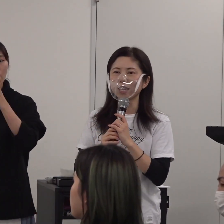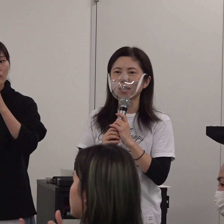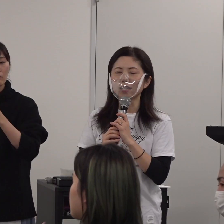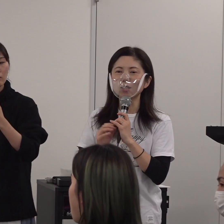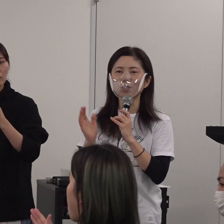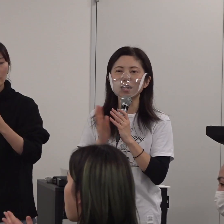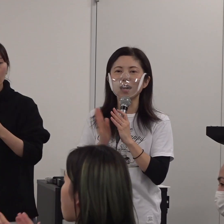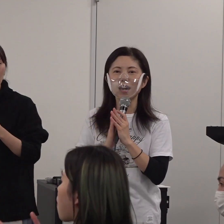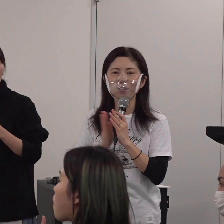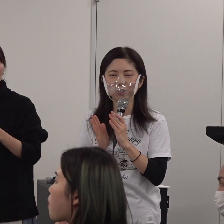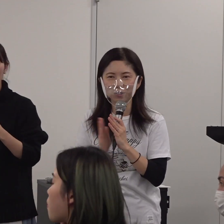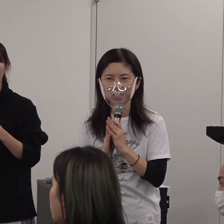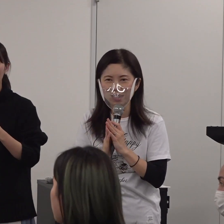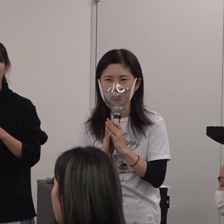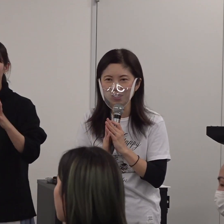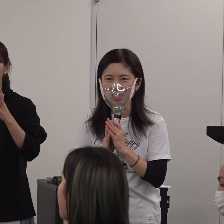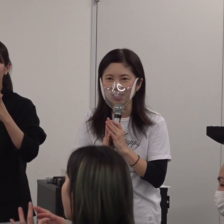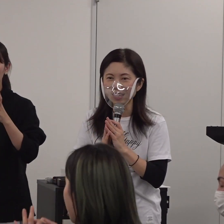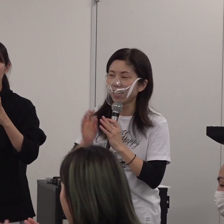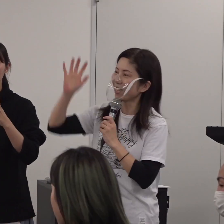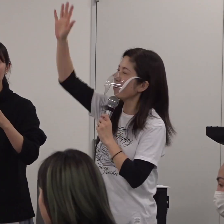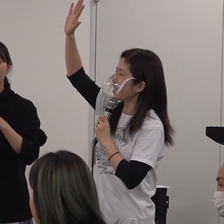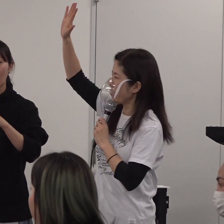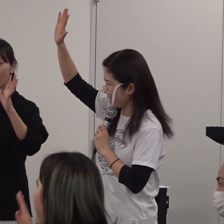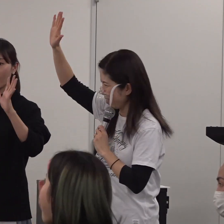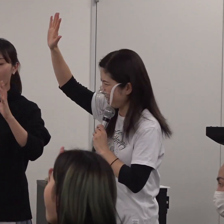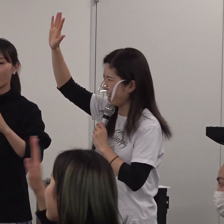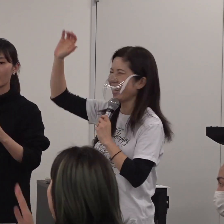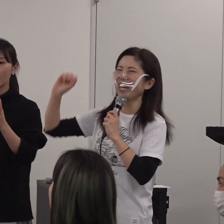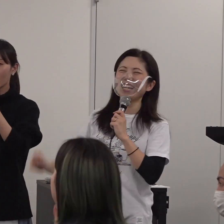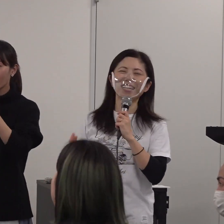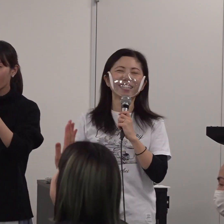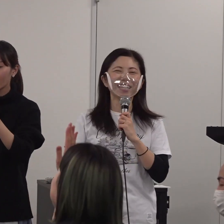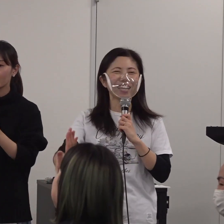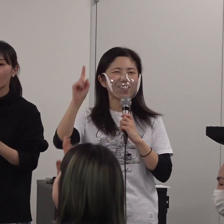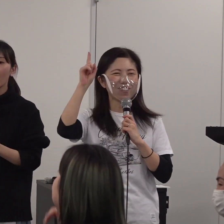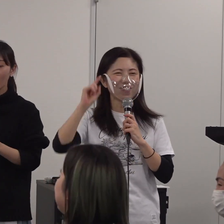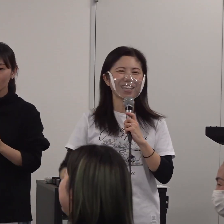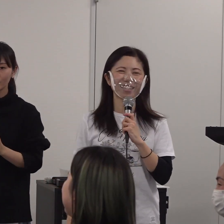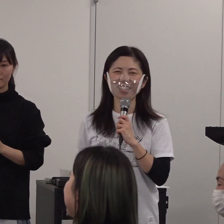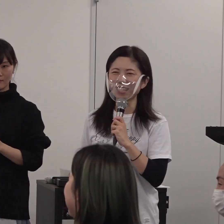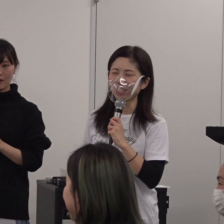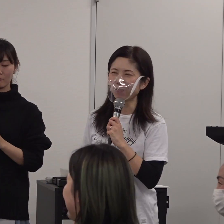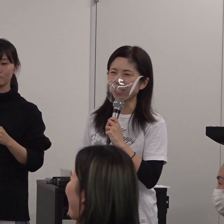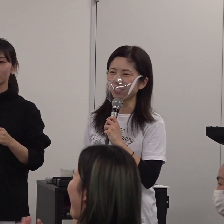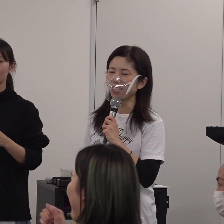なので拍手した後に手をあげましょうか 両方やっていただきます